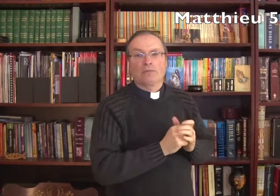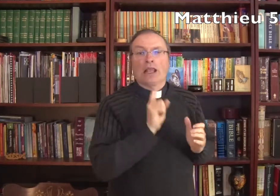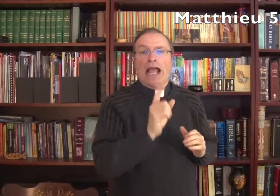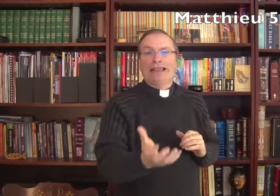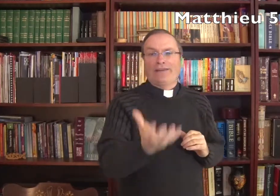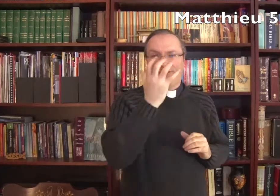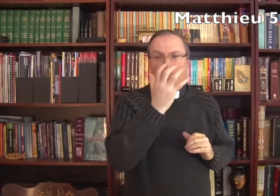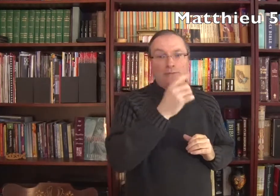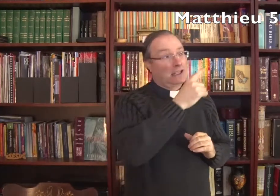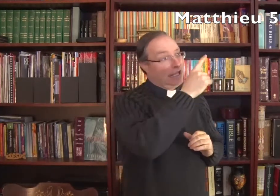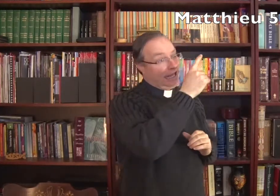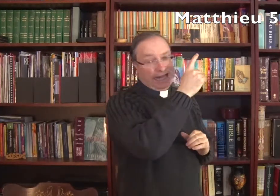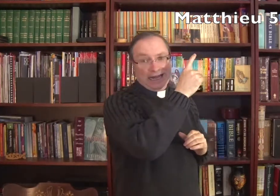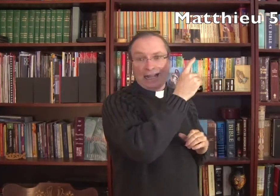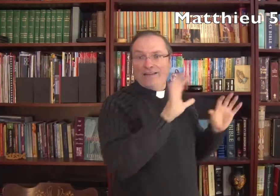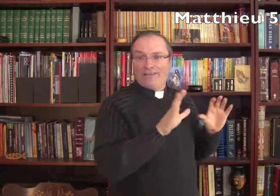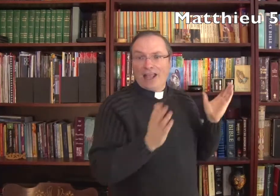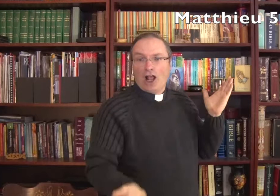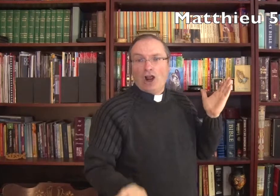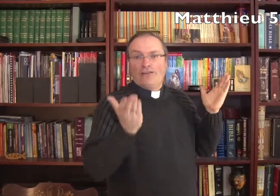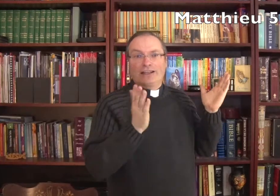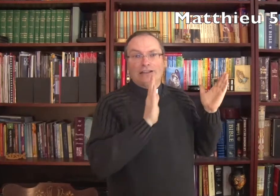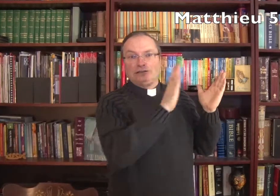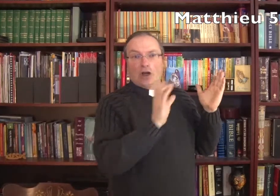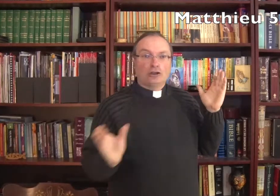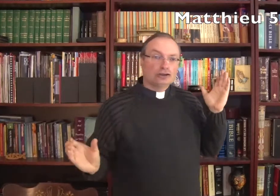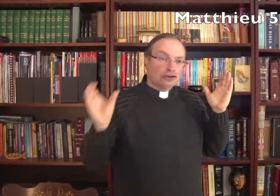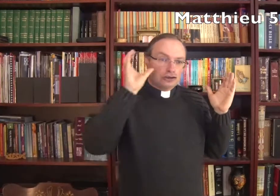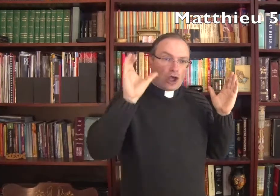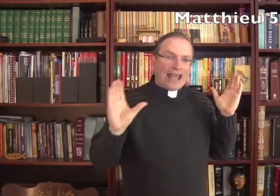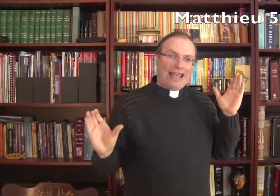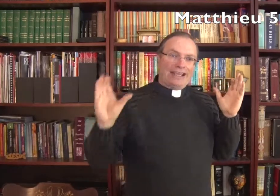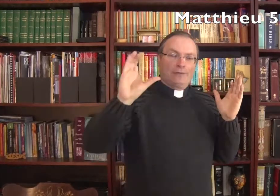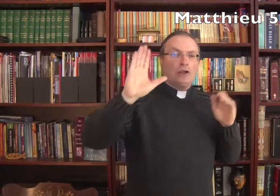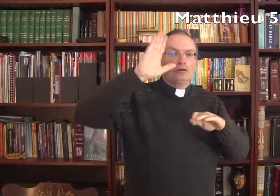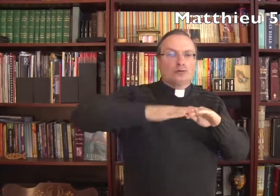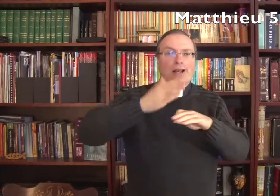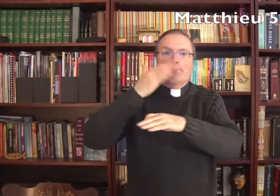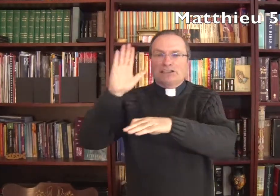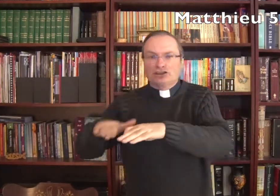En effet, il fait lever son soleil sur les méchants